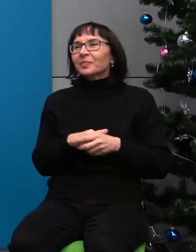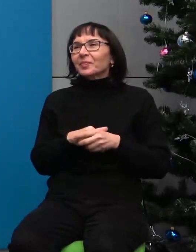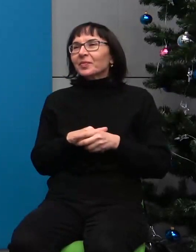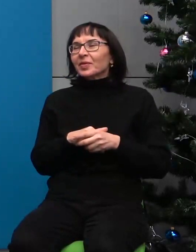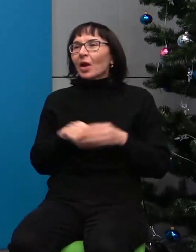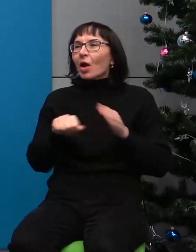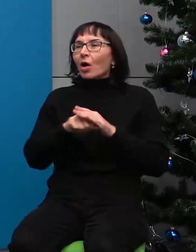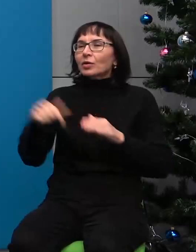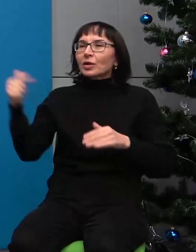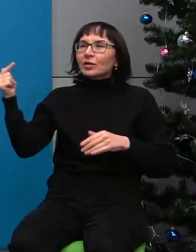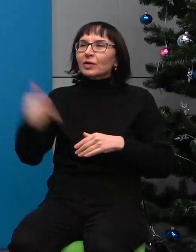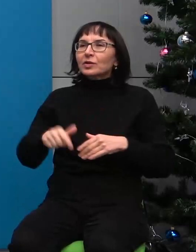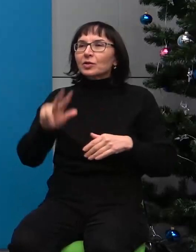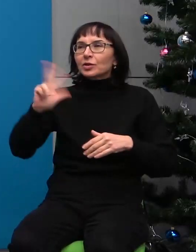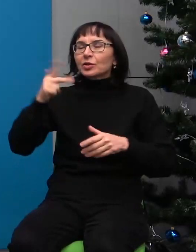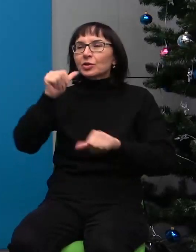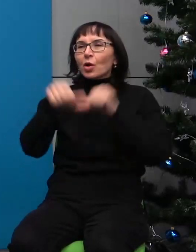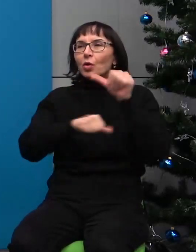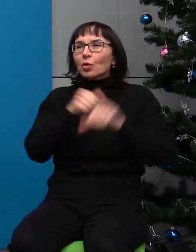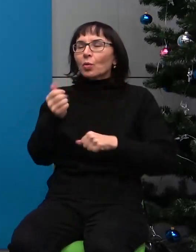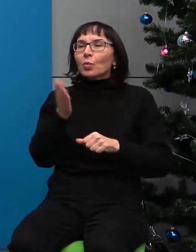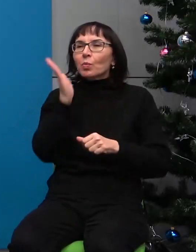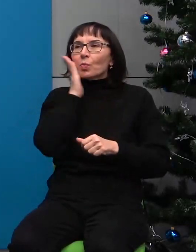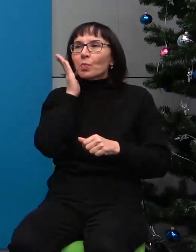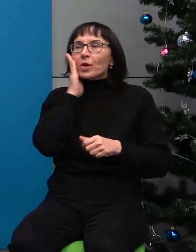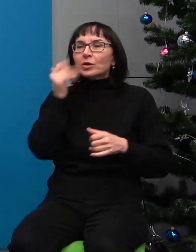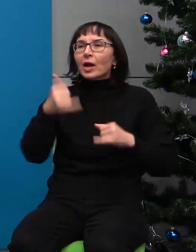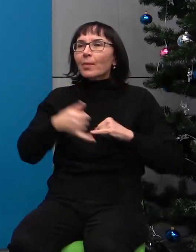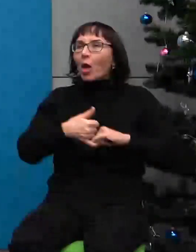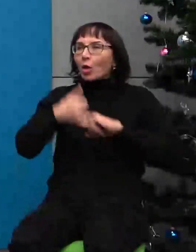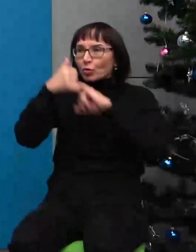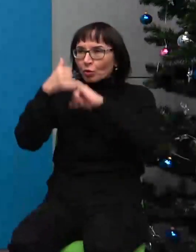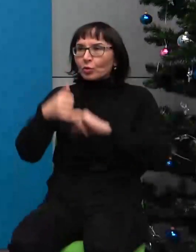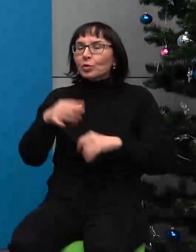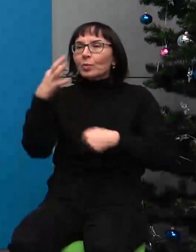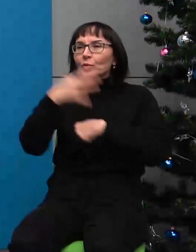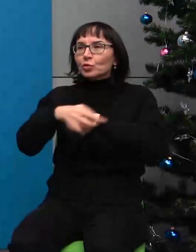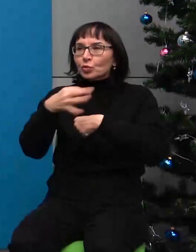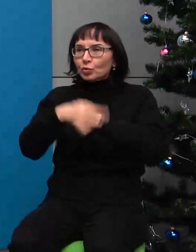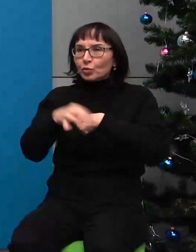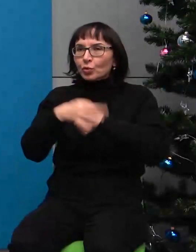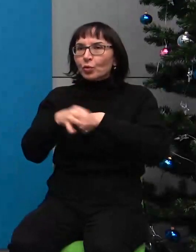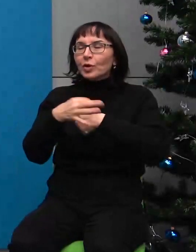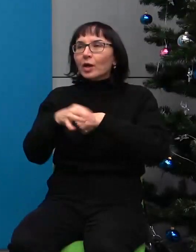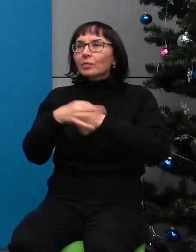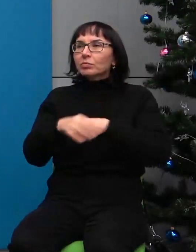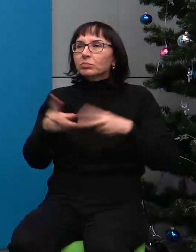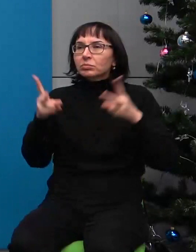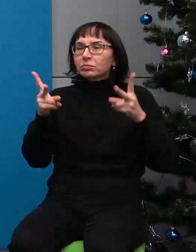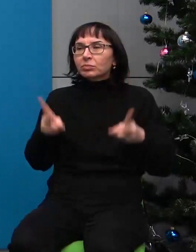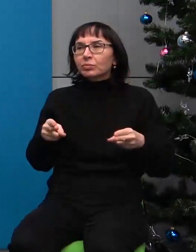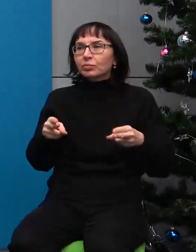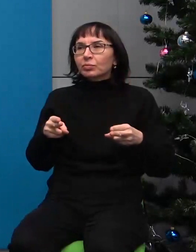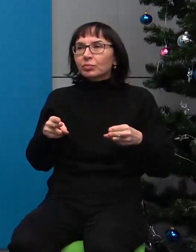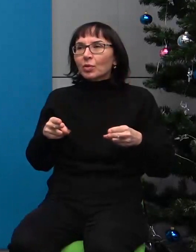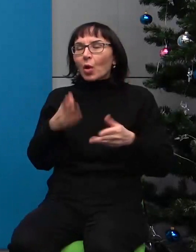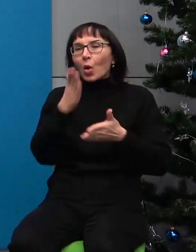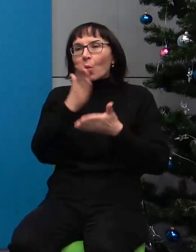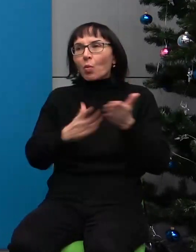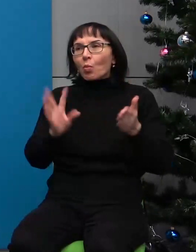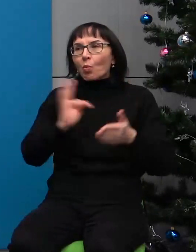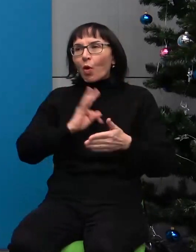Od 2003 roku mieszkam w Toruniu, gdzie istotnie studiuję i te studia trwają prawie pół mojego życia już,